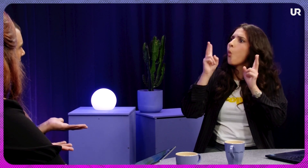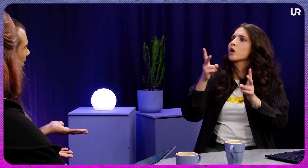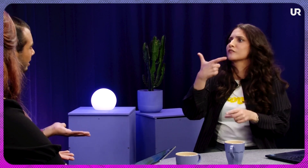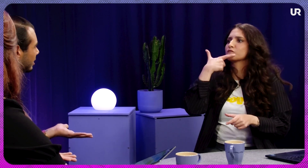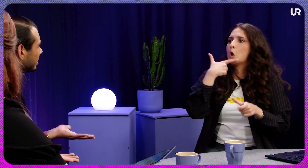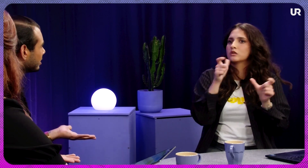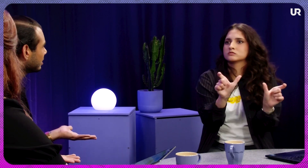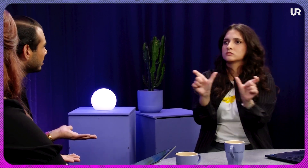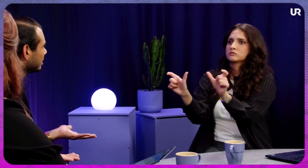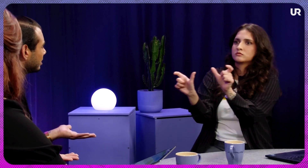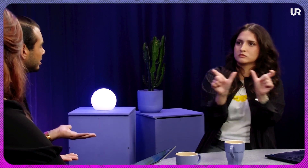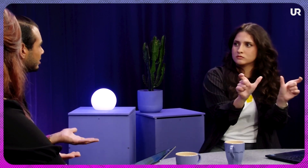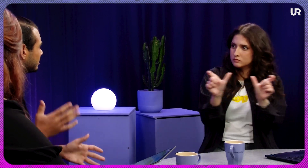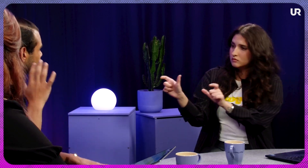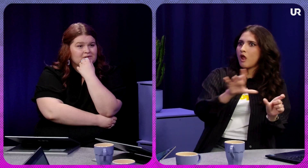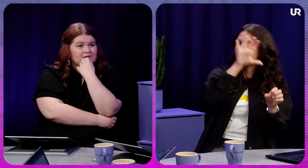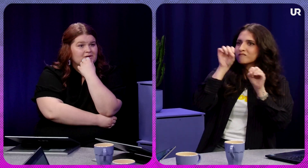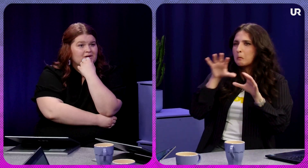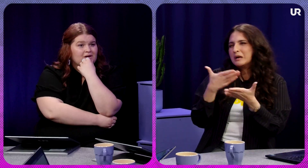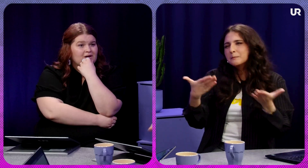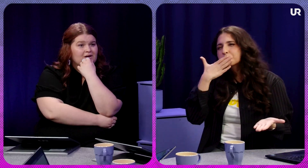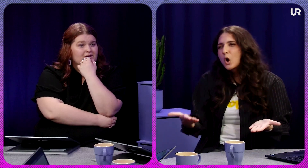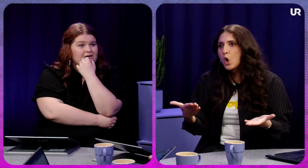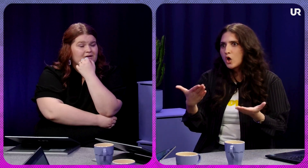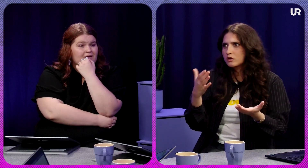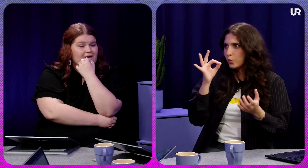Vi måste vara försiktiga- Precis! Det är också farligt att bli för skeptisk och inte tro på något.